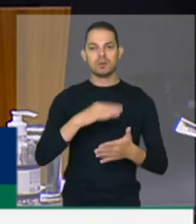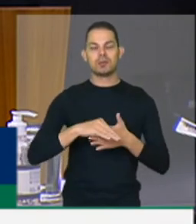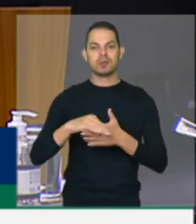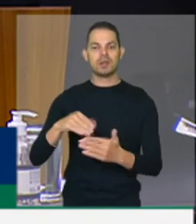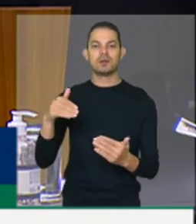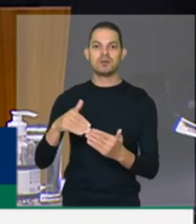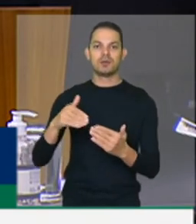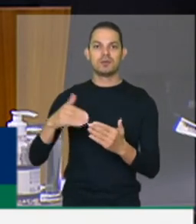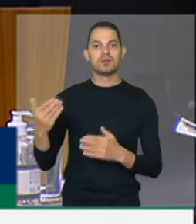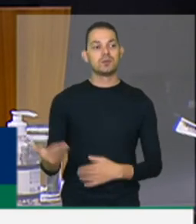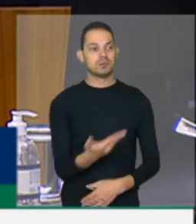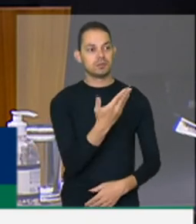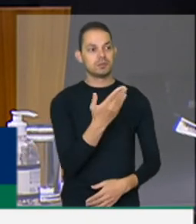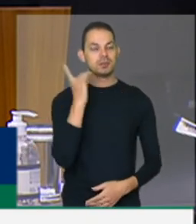ENCAMINHAR O REQUERIMENTO A FAVOR, DEPUTADA TALÍRIA